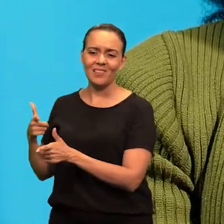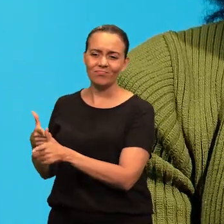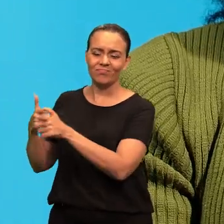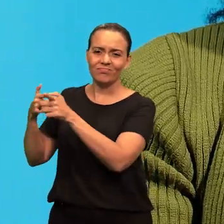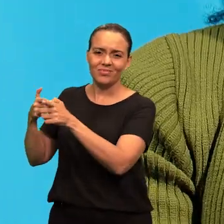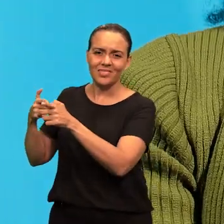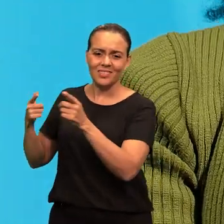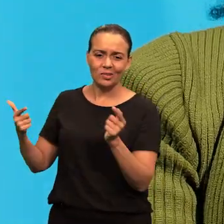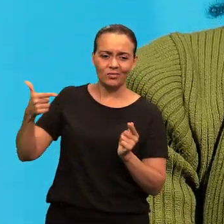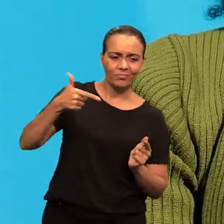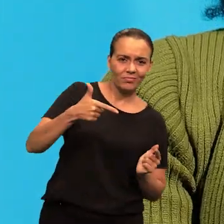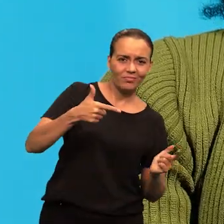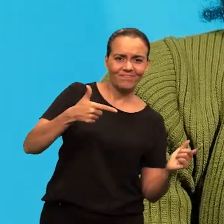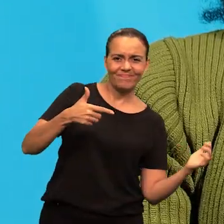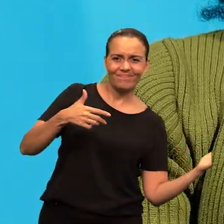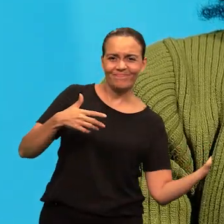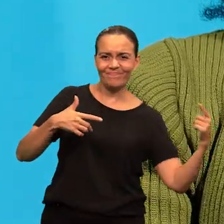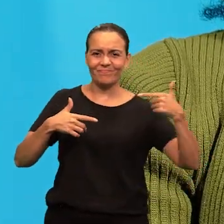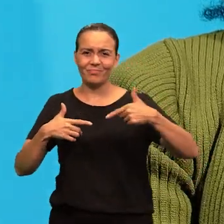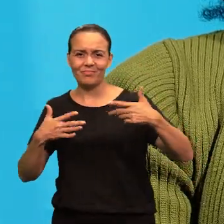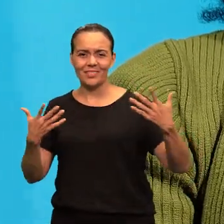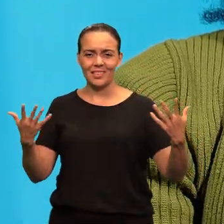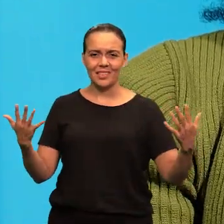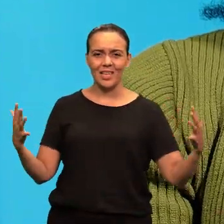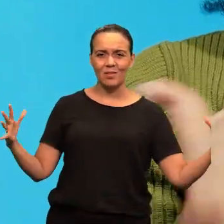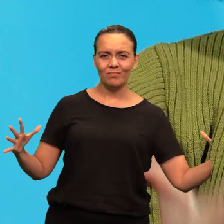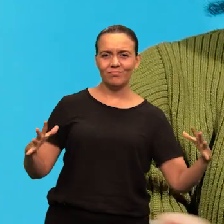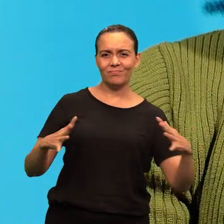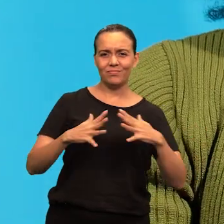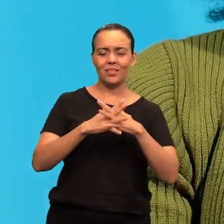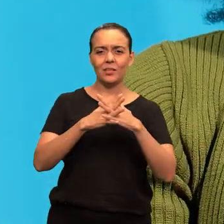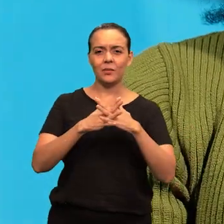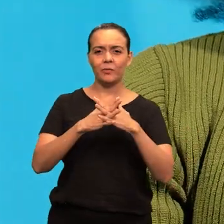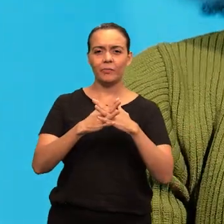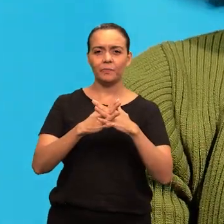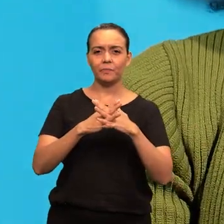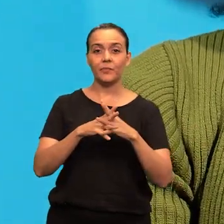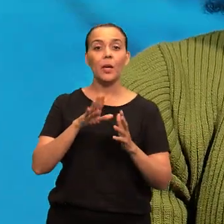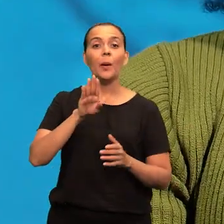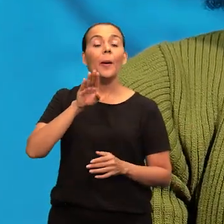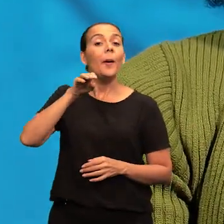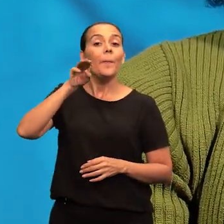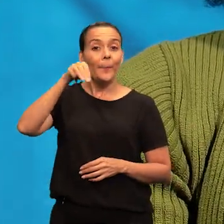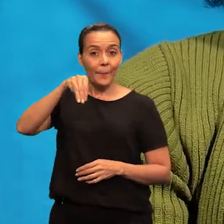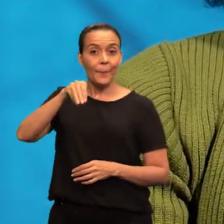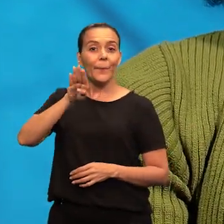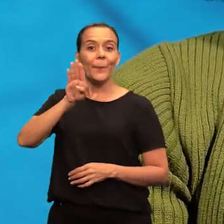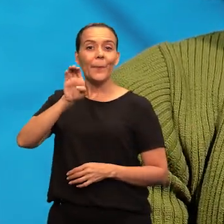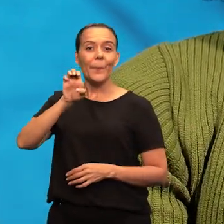Mas, aí eu vou eu vou trazer o Mbembe, o Mbembe, que é um filósofo também que eu gosto muito, ele diz o seguinte: